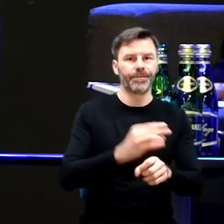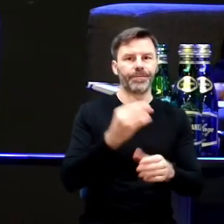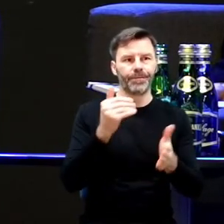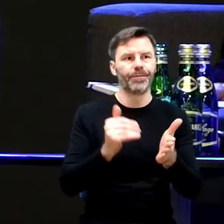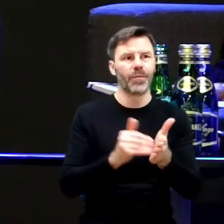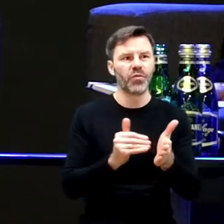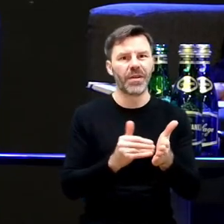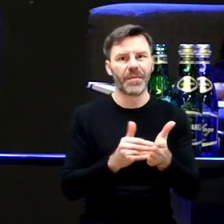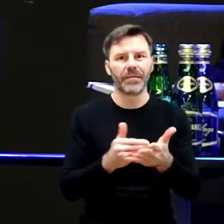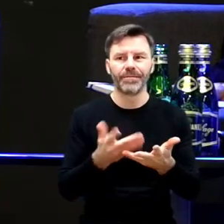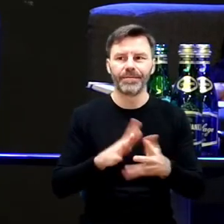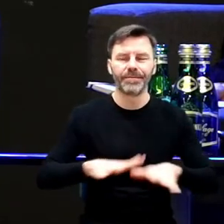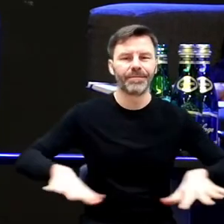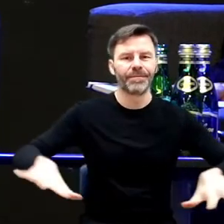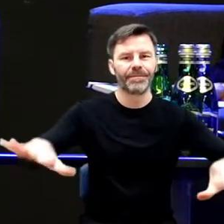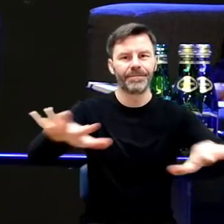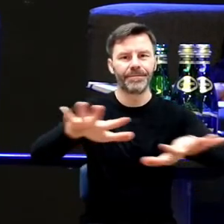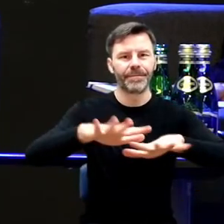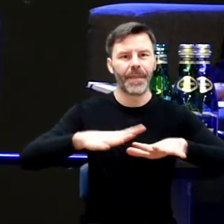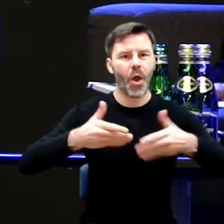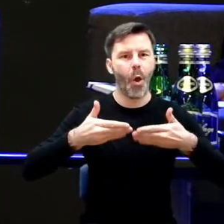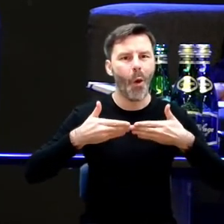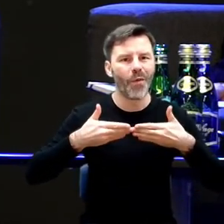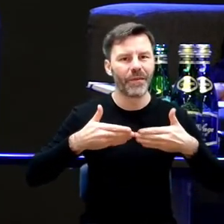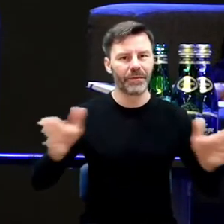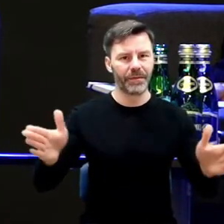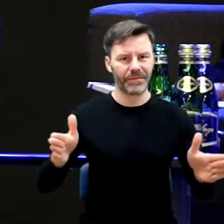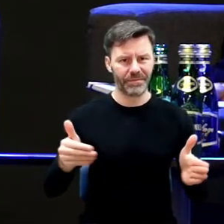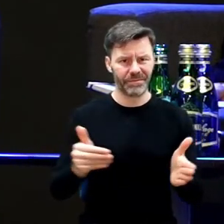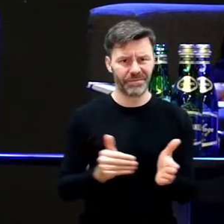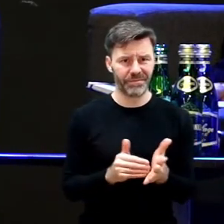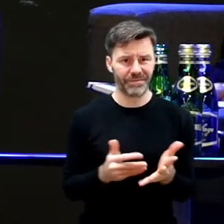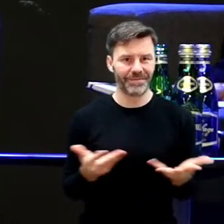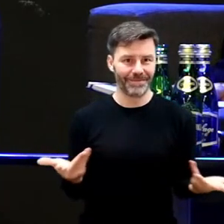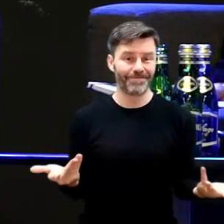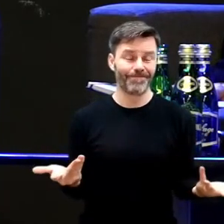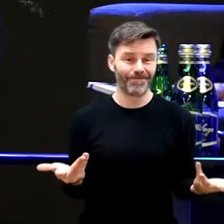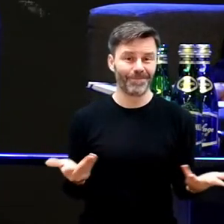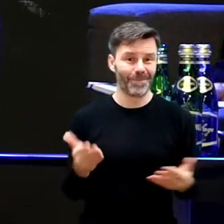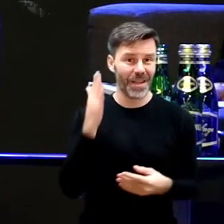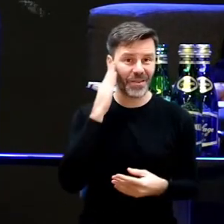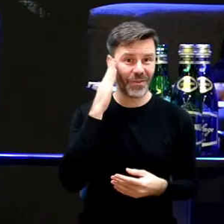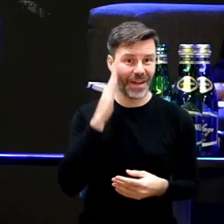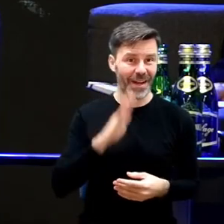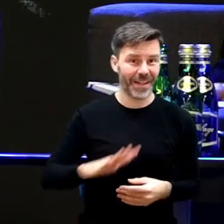ale też odpowiedniej przestrzeni mieszkaniowej.